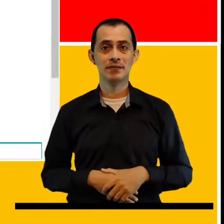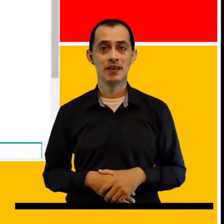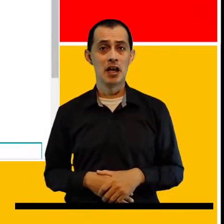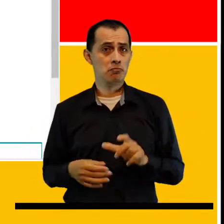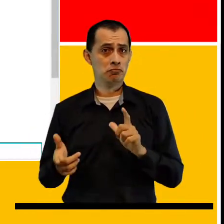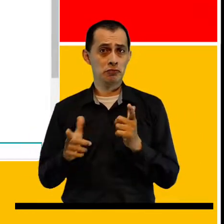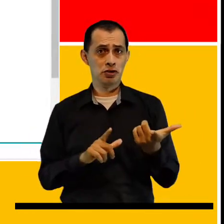dentro de CvLAC.